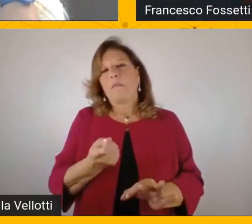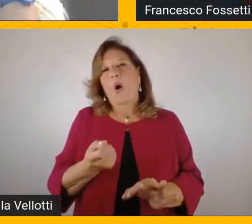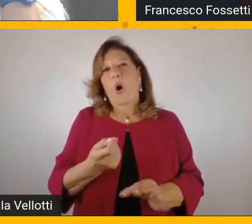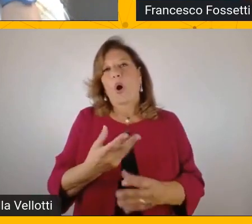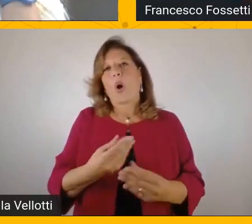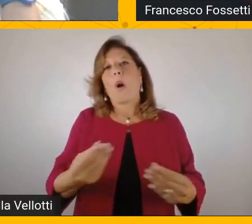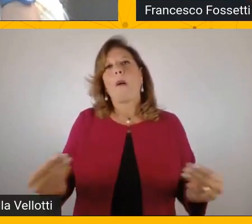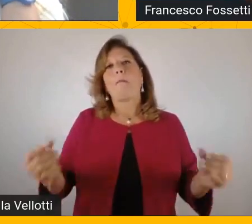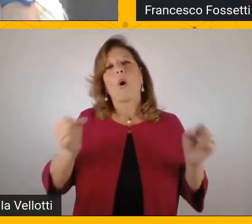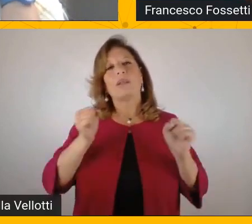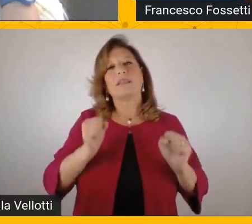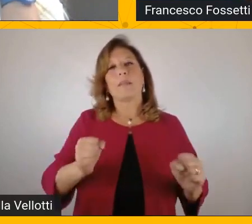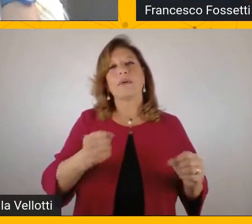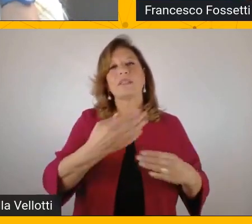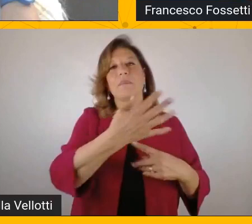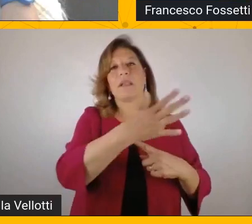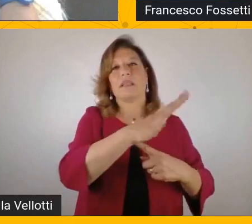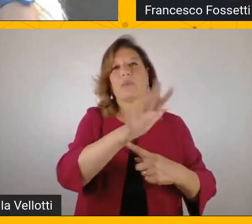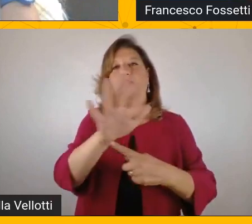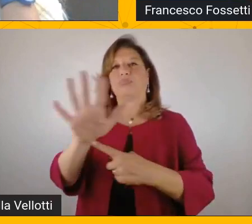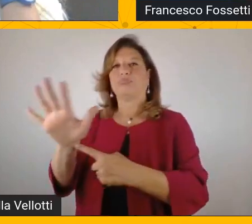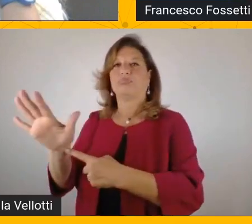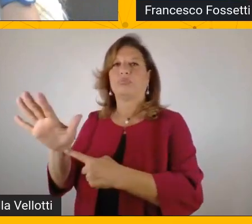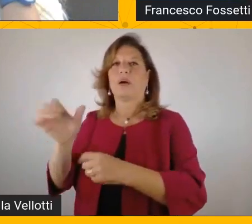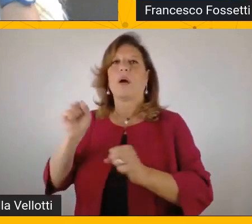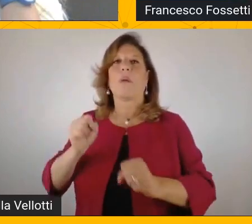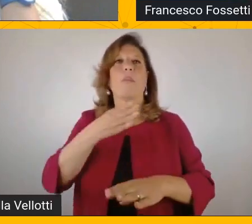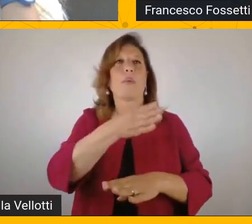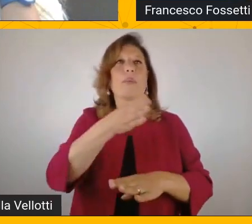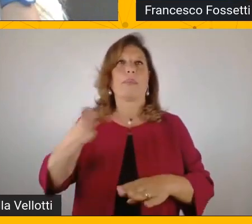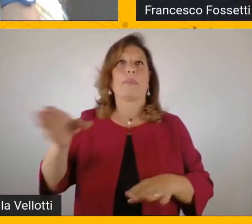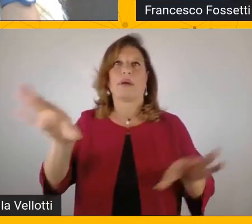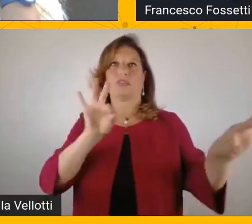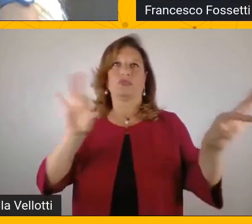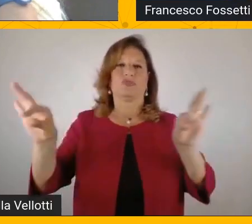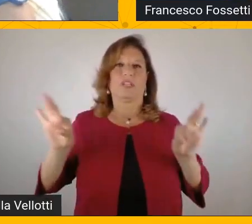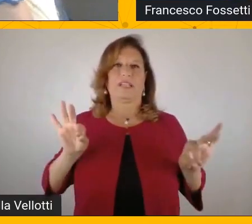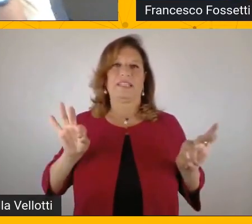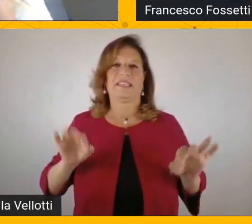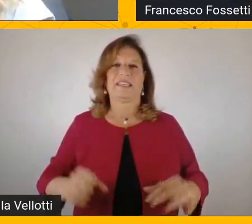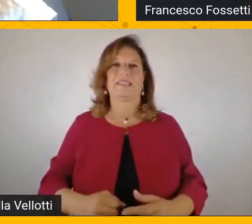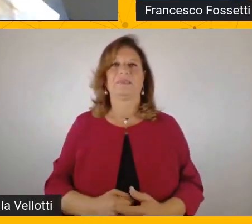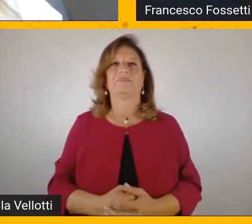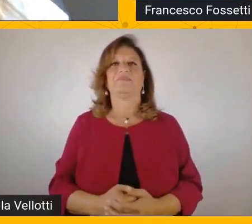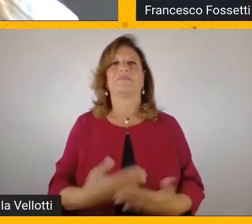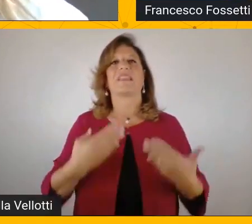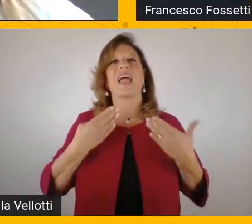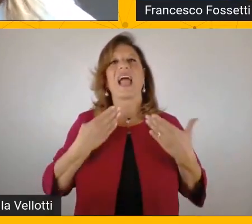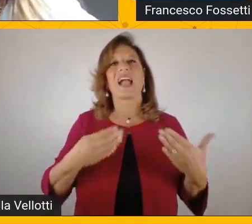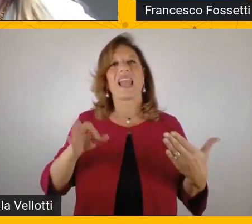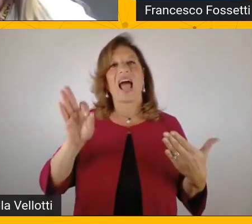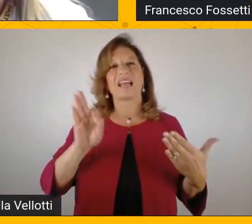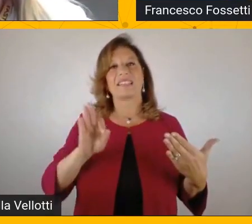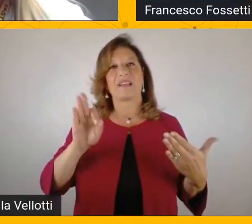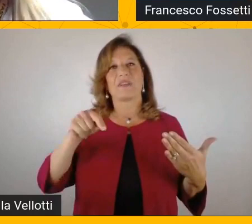avere tante possibilità di fronte a sé. L'importante è quello di volerle esplorare.